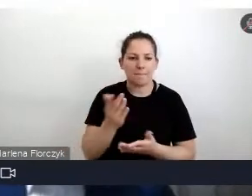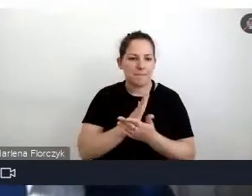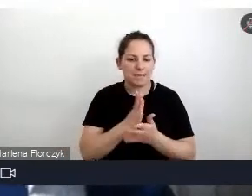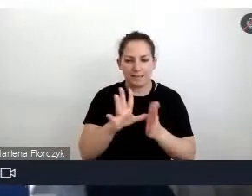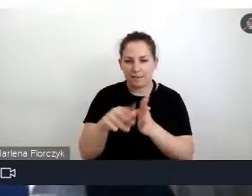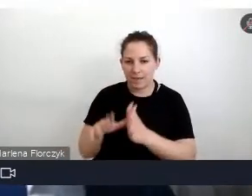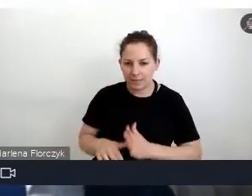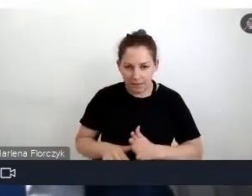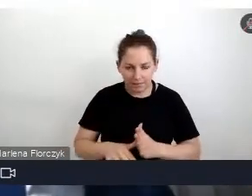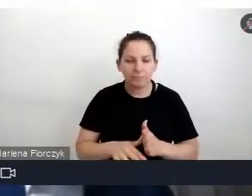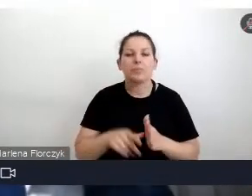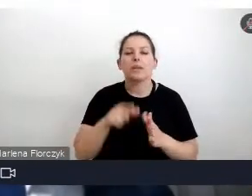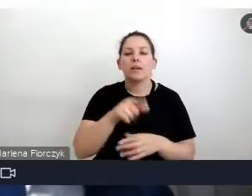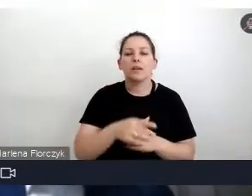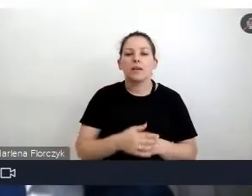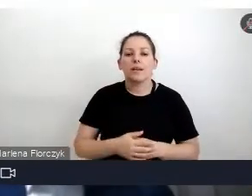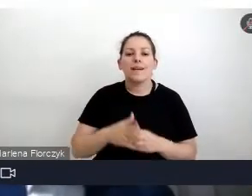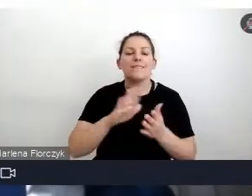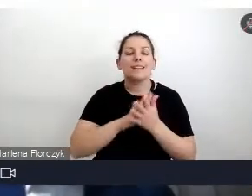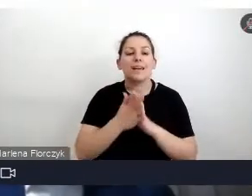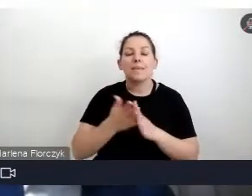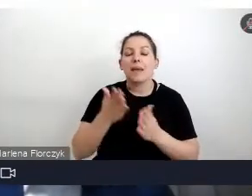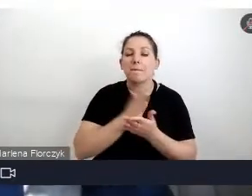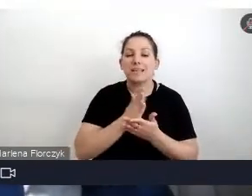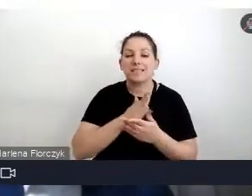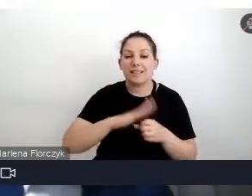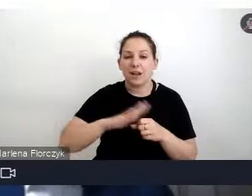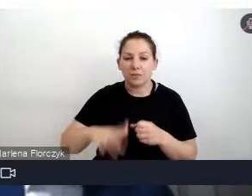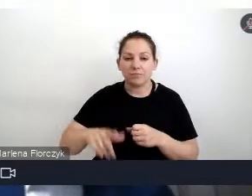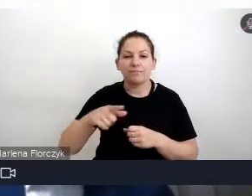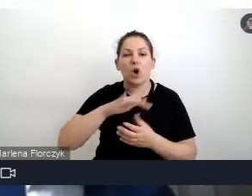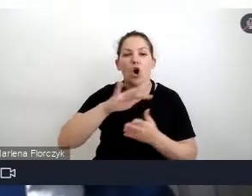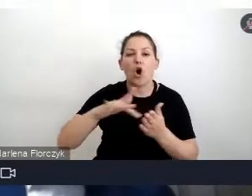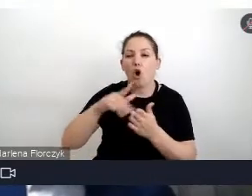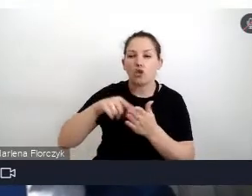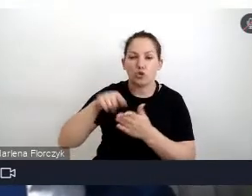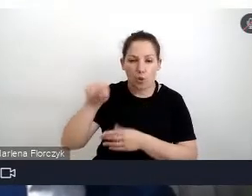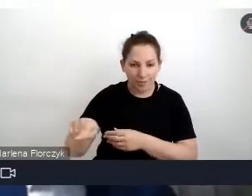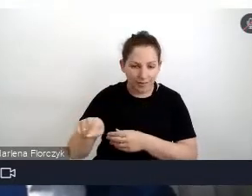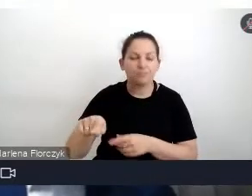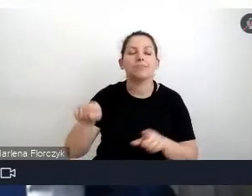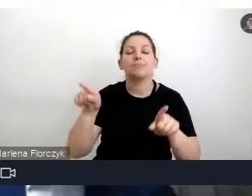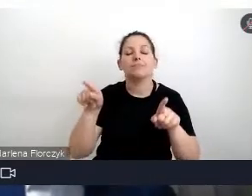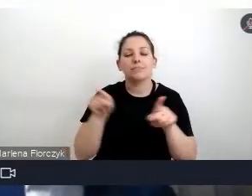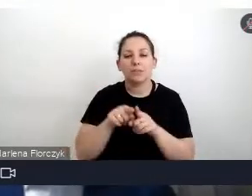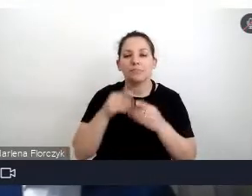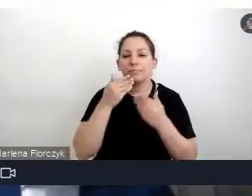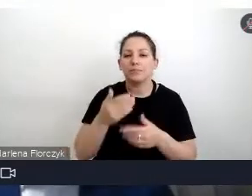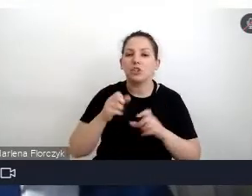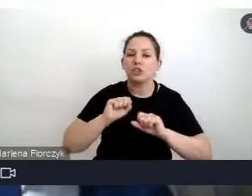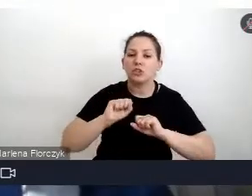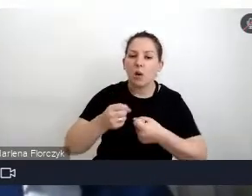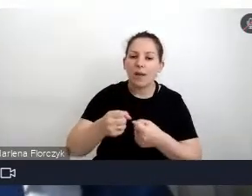Wzajemna międzynarodowa współpraca ośrodków CIFAL jest również działaniem na poziomie lokalnym,